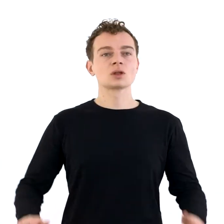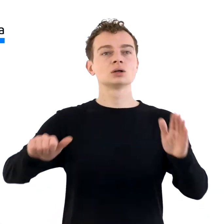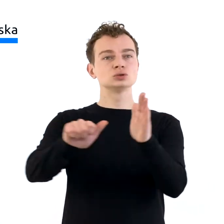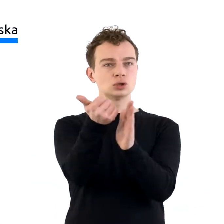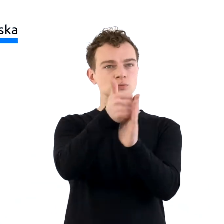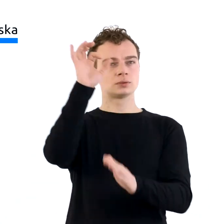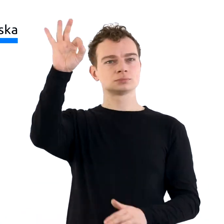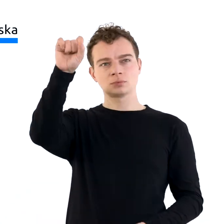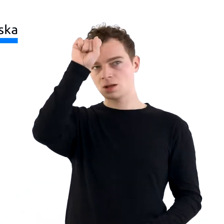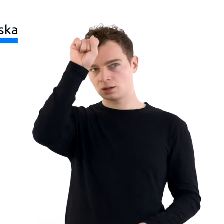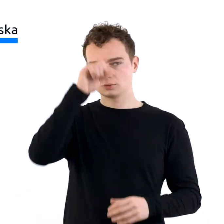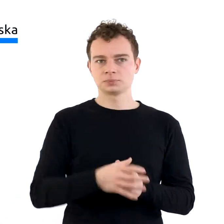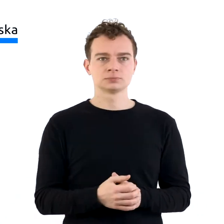Rzeźba egipska